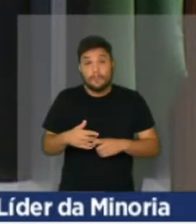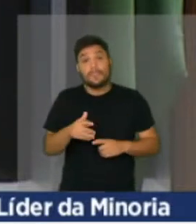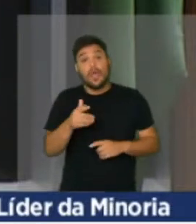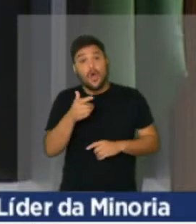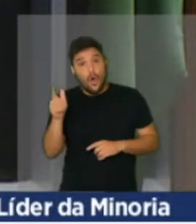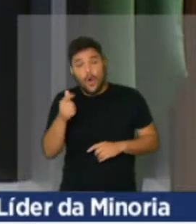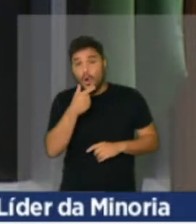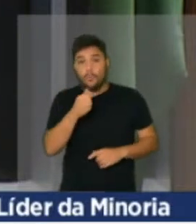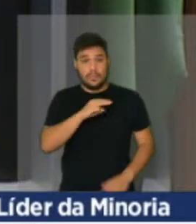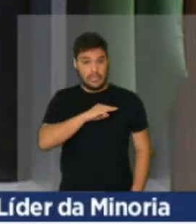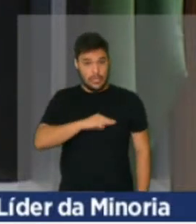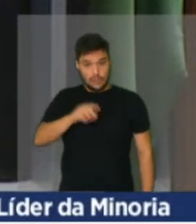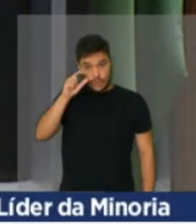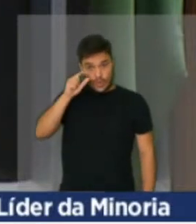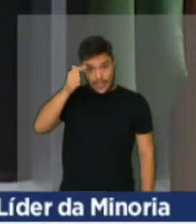GUEDES, O DÓLAR É ALTO? ISSO